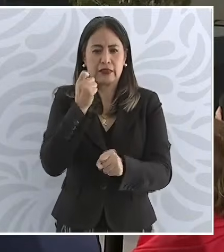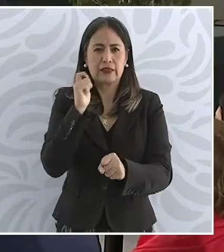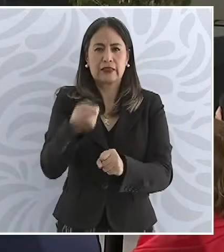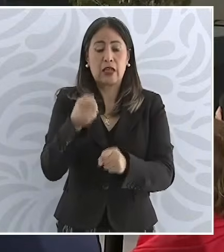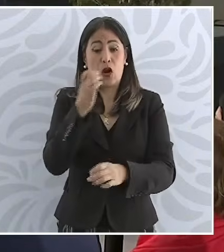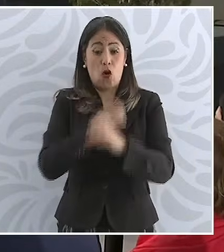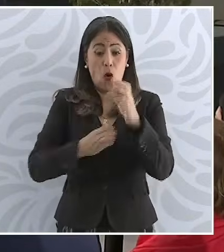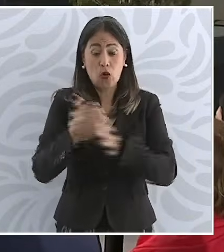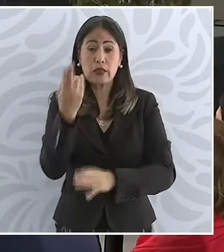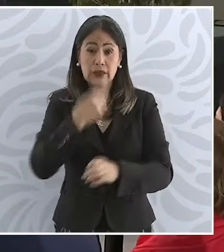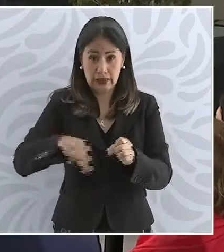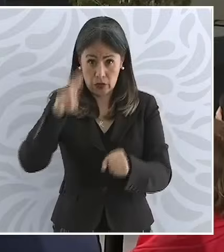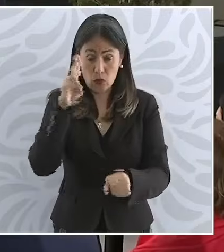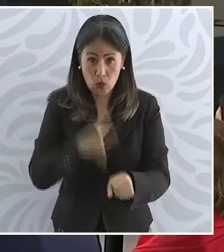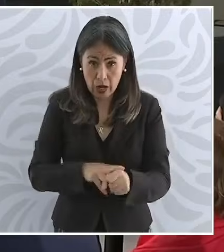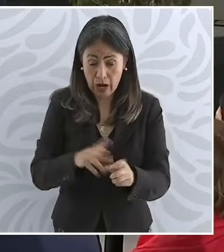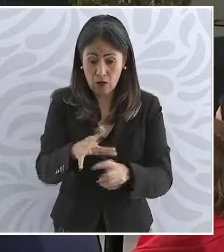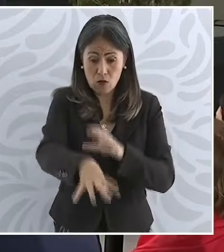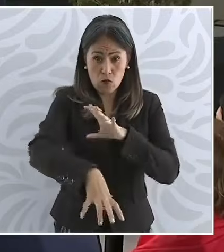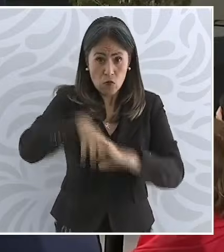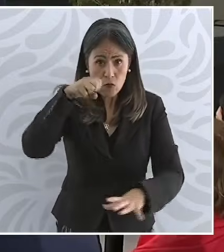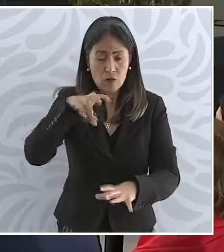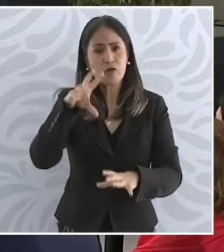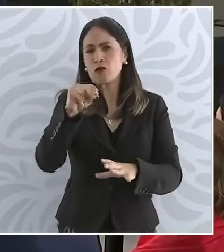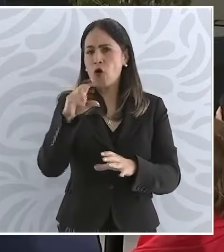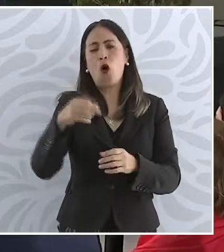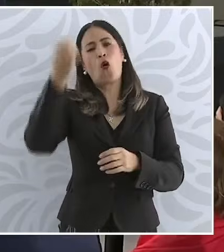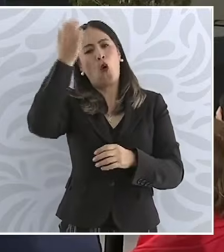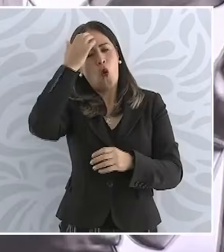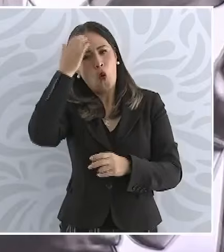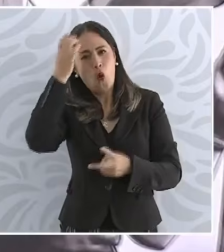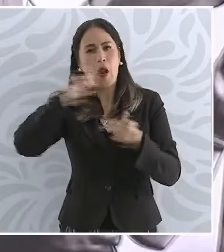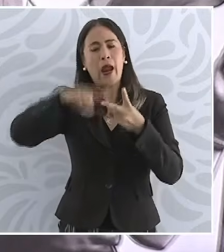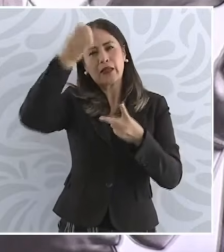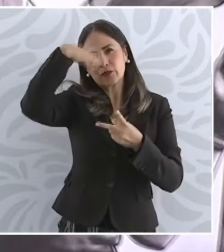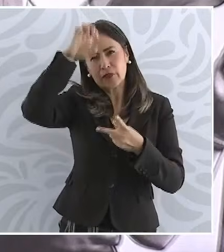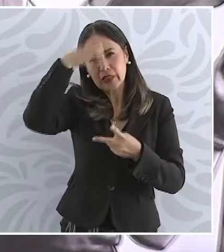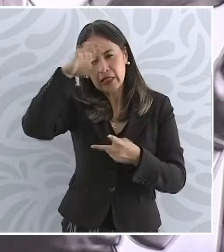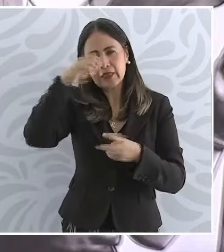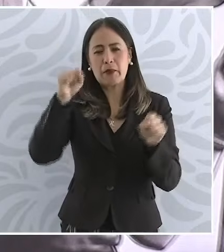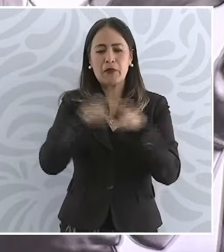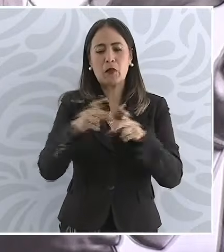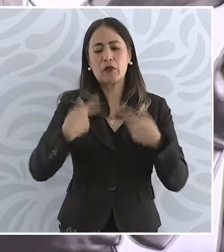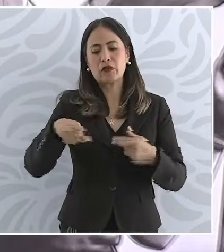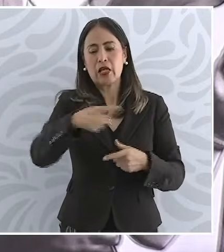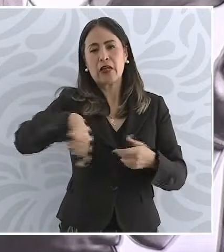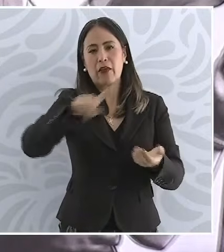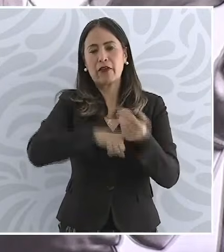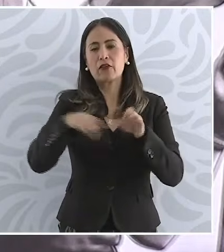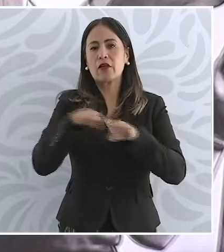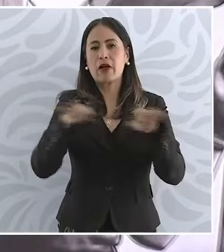conocimientos la experiencia la capacidad y el compromiso de su gente Gracias a la lealdad de